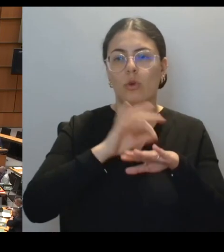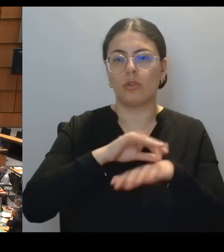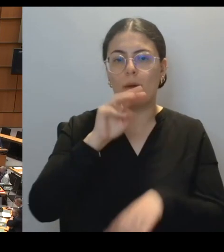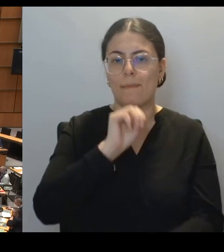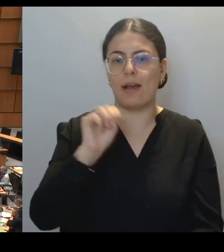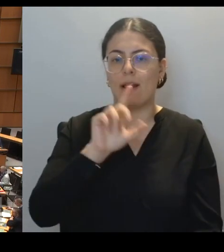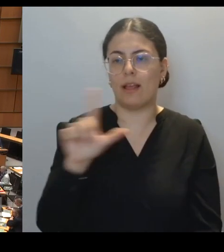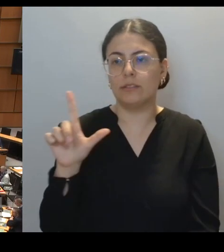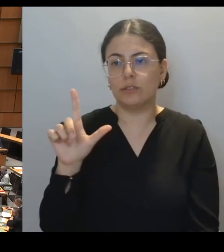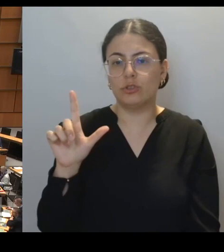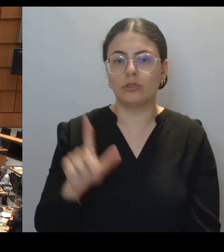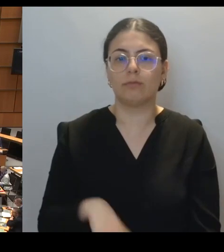Herr Jan Lehmann.